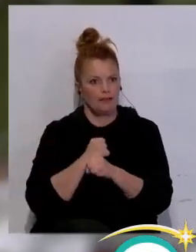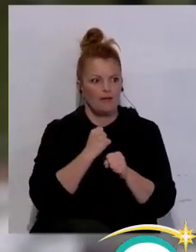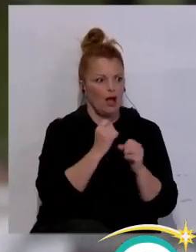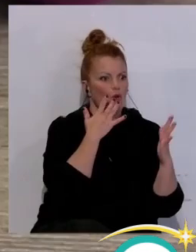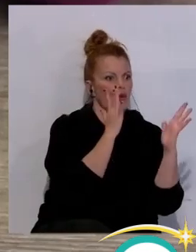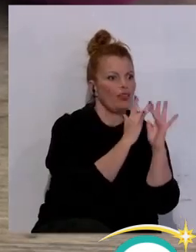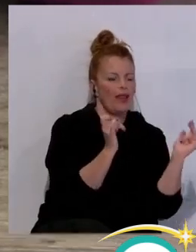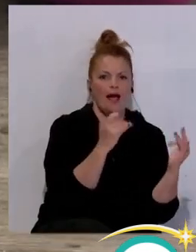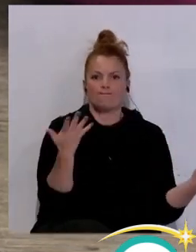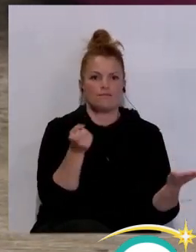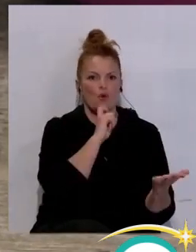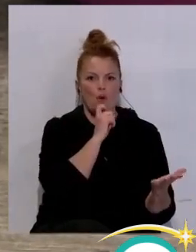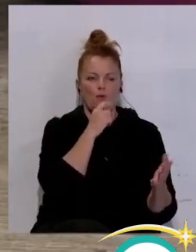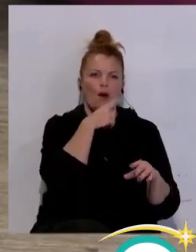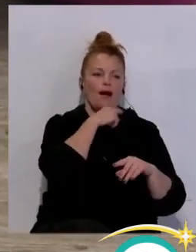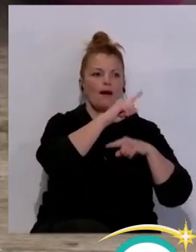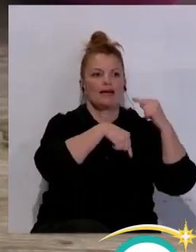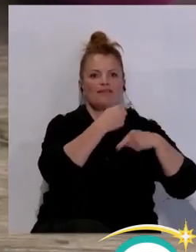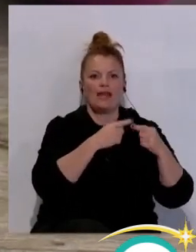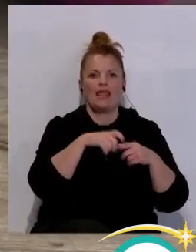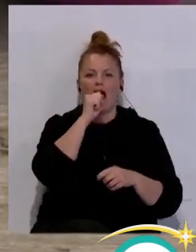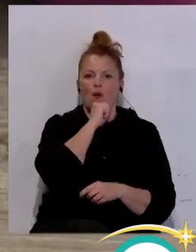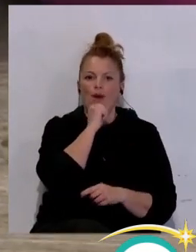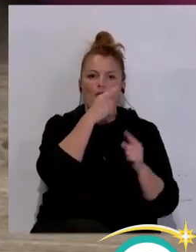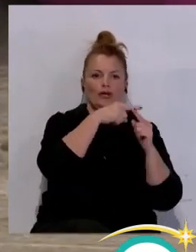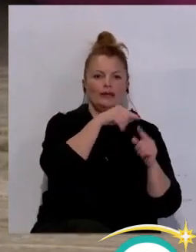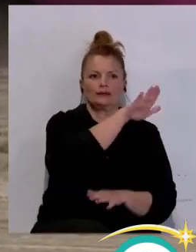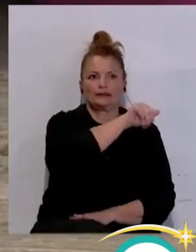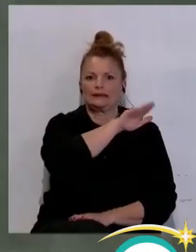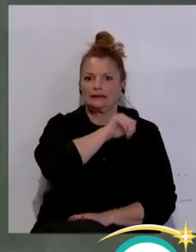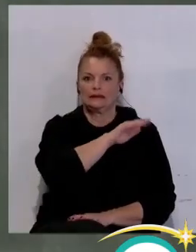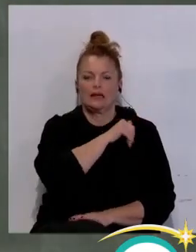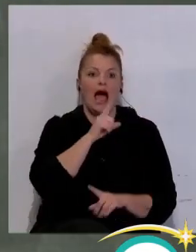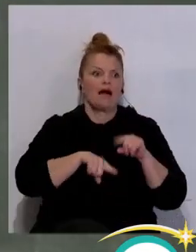se echa mano de abuelos tíos o amigos pero a veces no hay esas opciones para estos casos